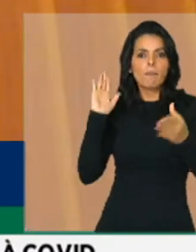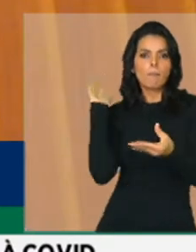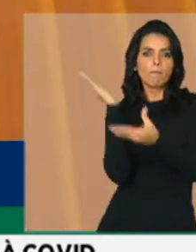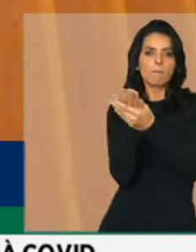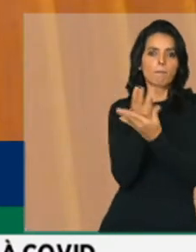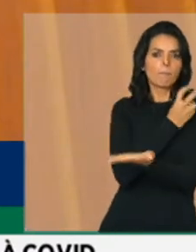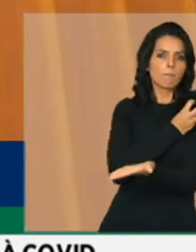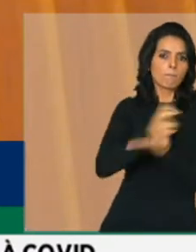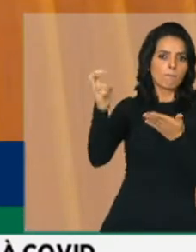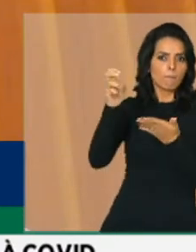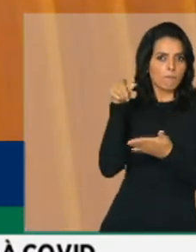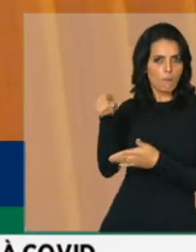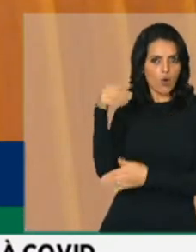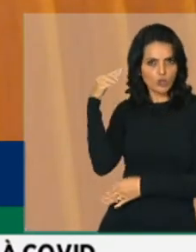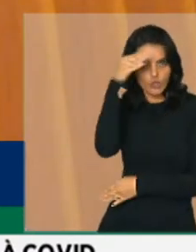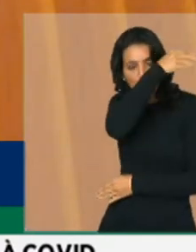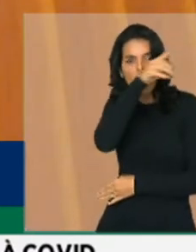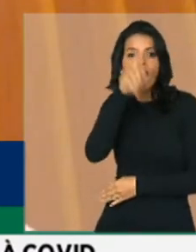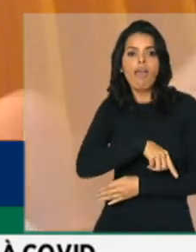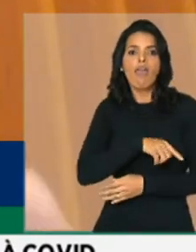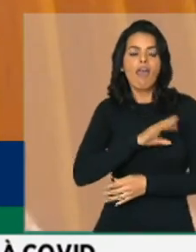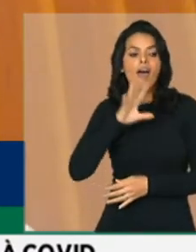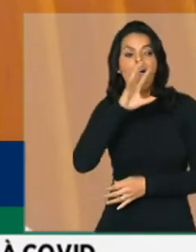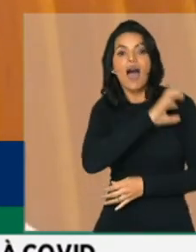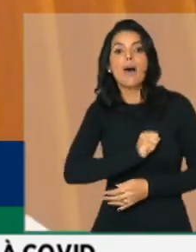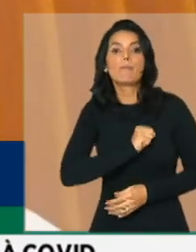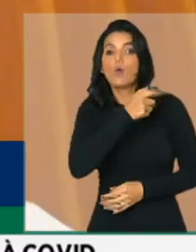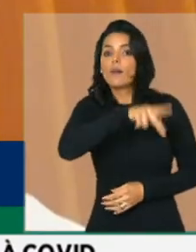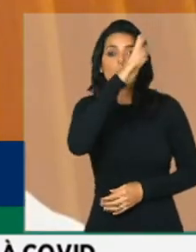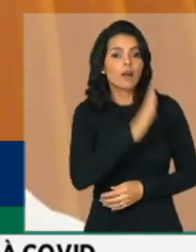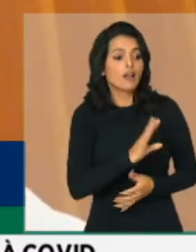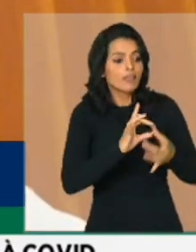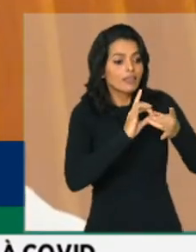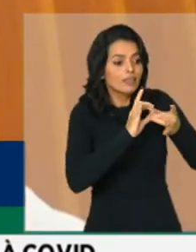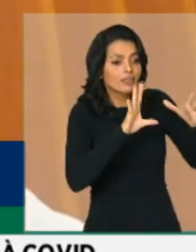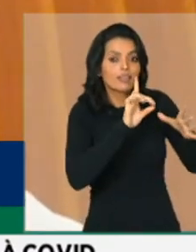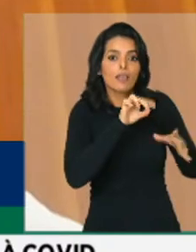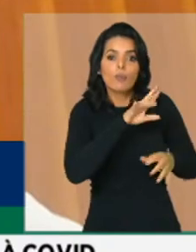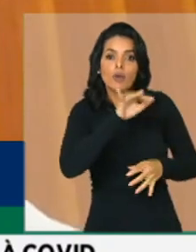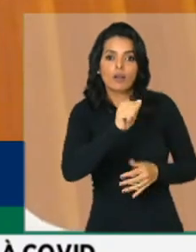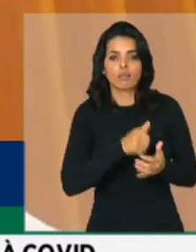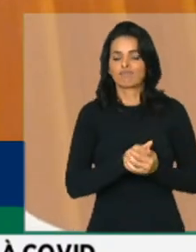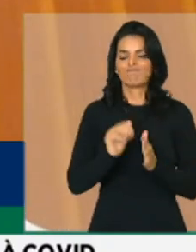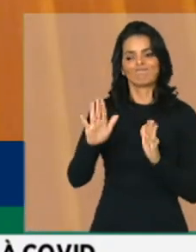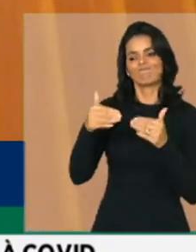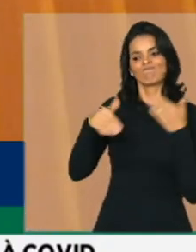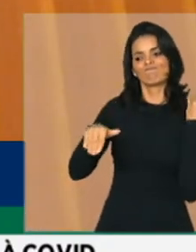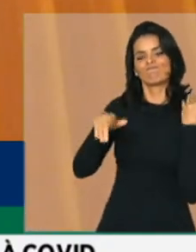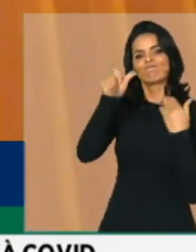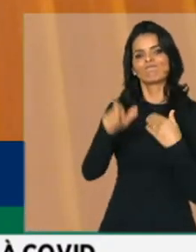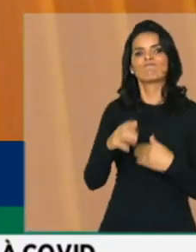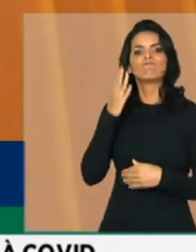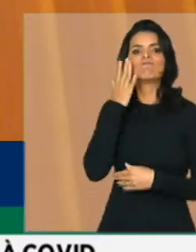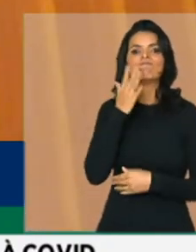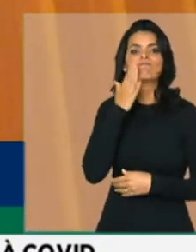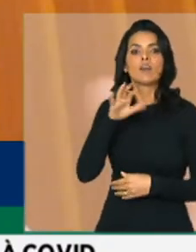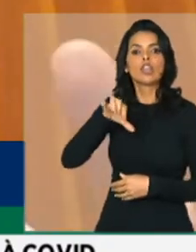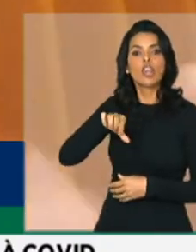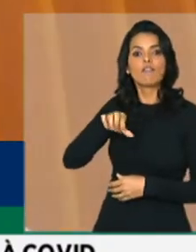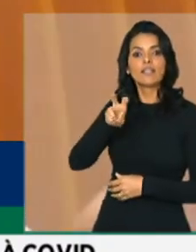CONSISTÊNCIA NENHUMA. EU VEJO MUITA CONSISTÊNCIA. EM DIVERSOS DESSES PEDIDOS MAS MAIS DO QUE ISSO EU QUERO TER O DIREITO DEMOCRÁTICO DE